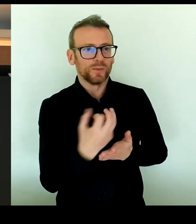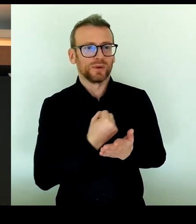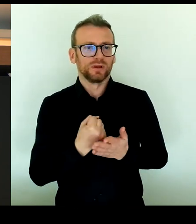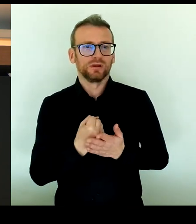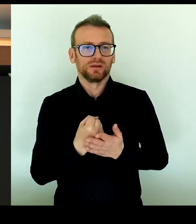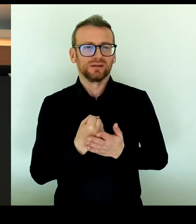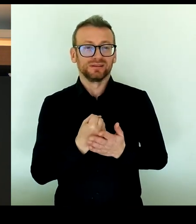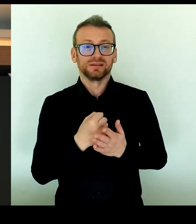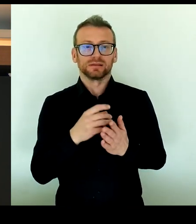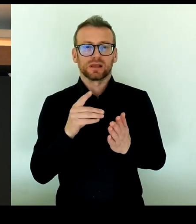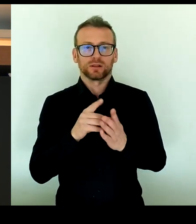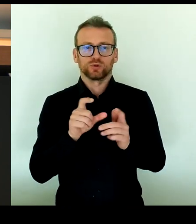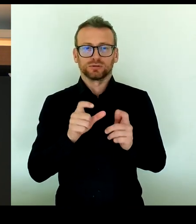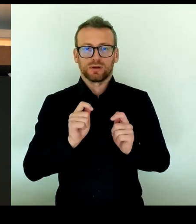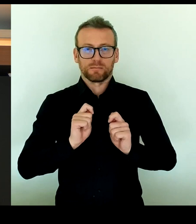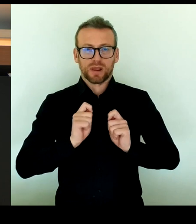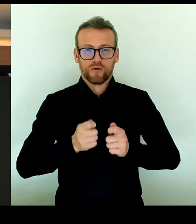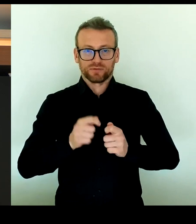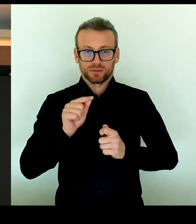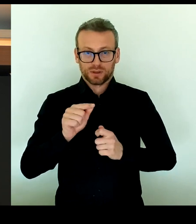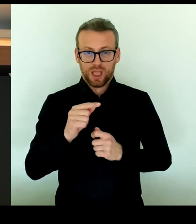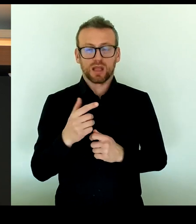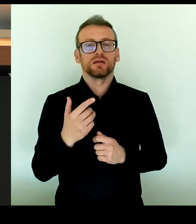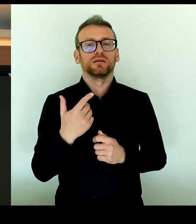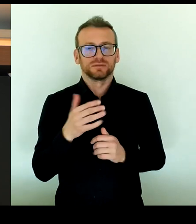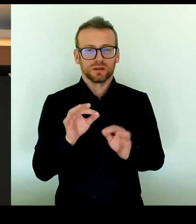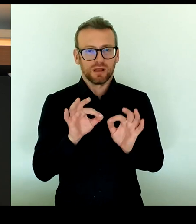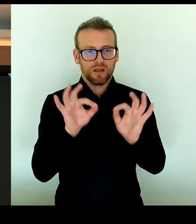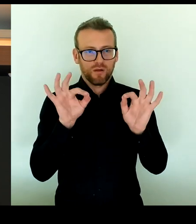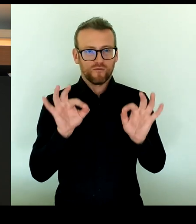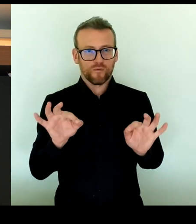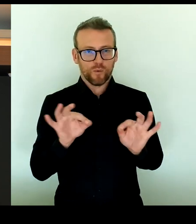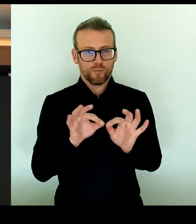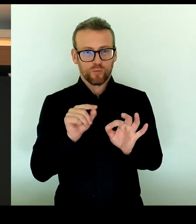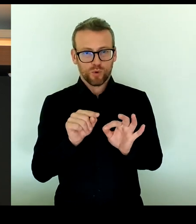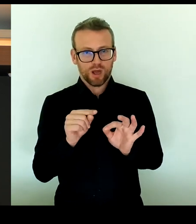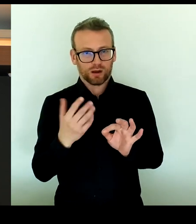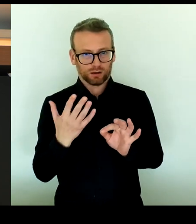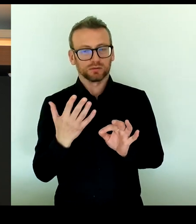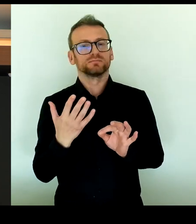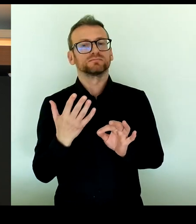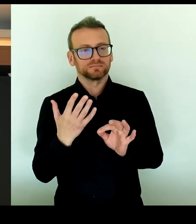Denn mit der Ausrede der Pandemie haben Sie sehr viele Dinge in der Stadt damals nicht bekämpfen können.